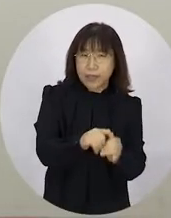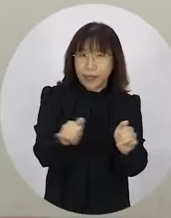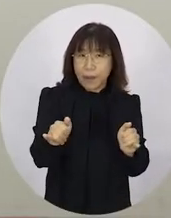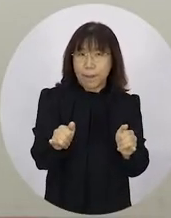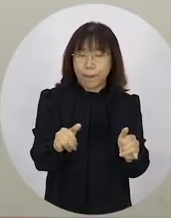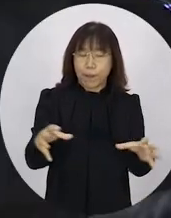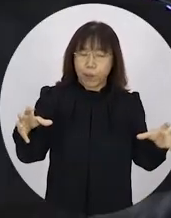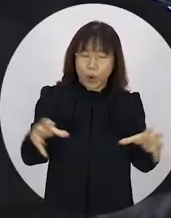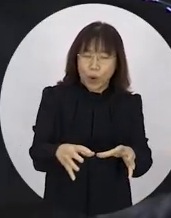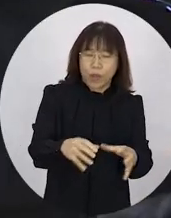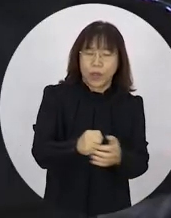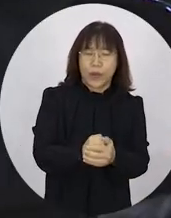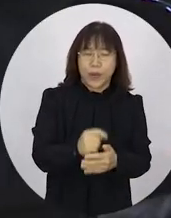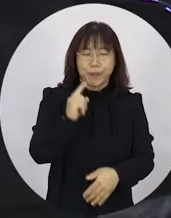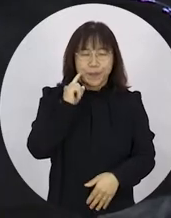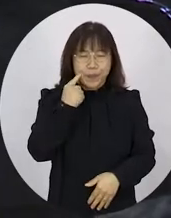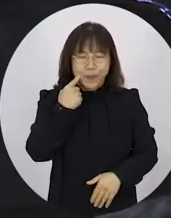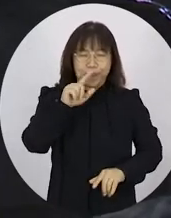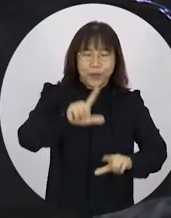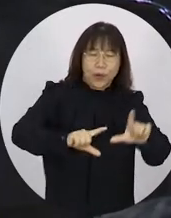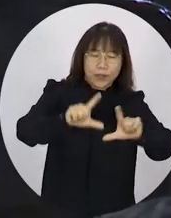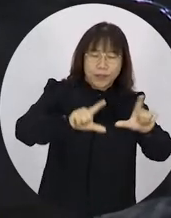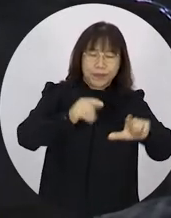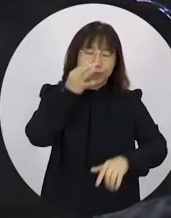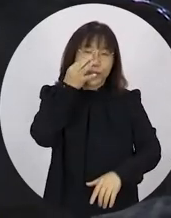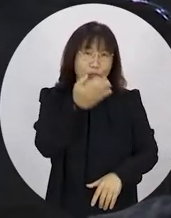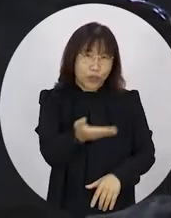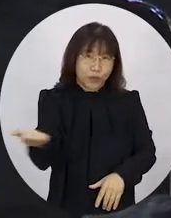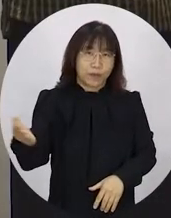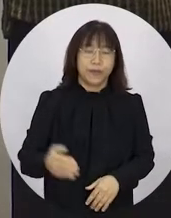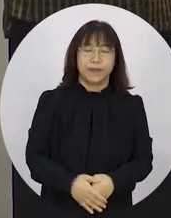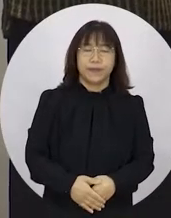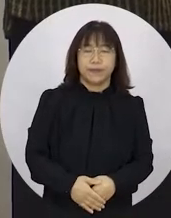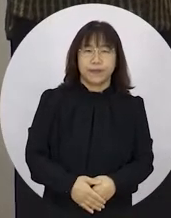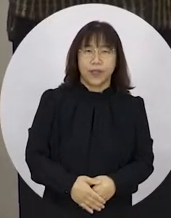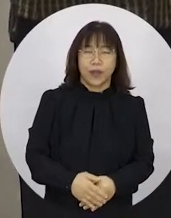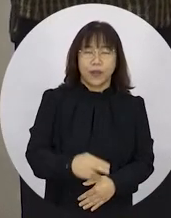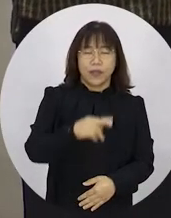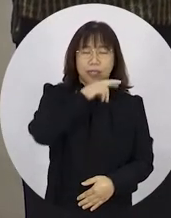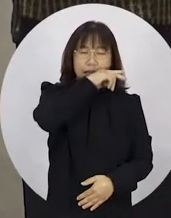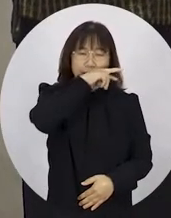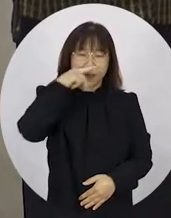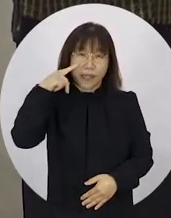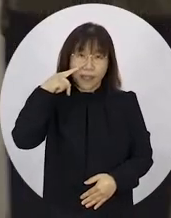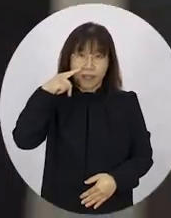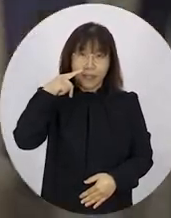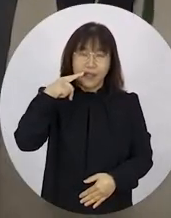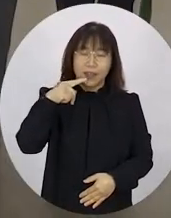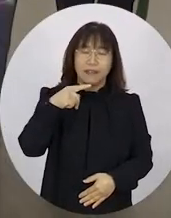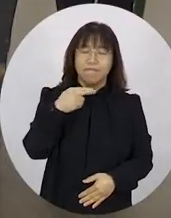1年間磨いた書道の実力を 披露いたしました。 特に馥郁たる墨香と一緒に